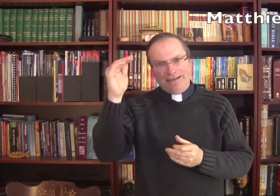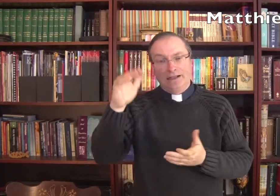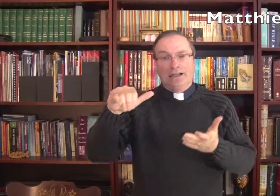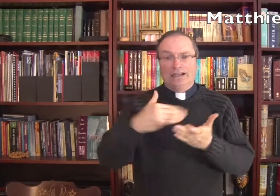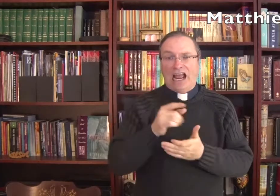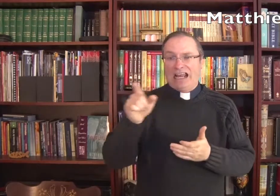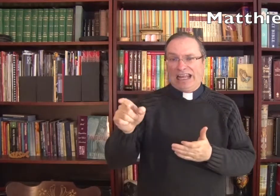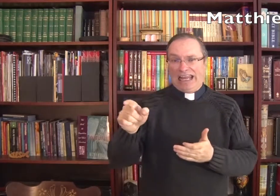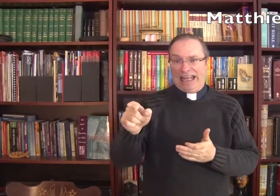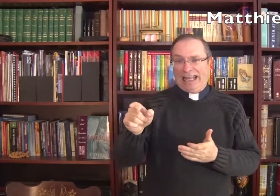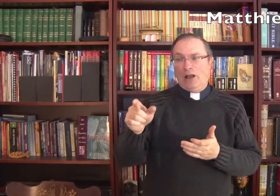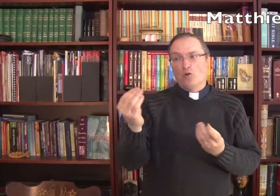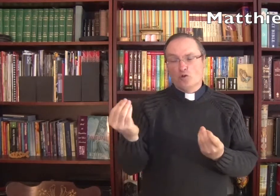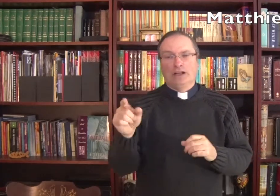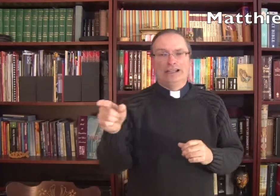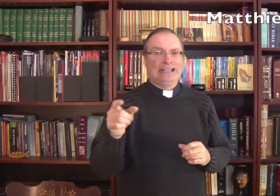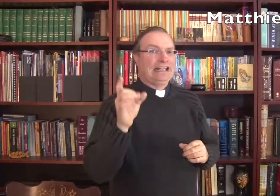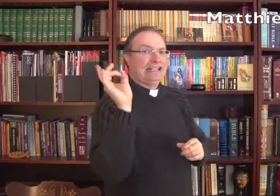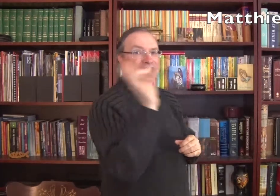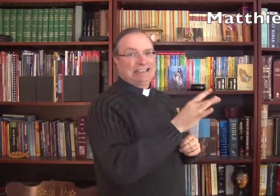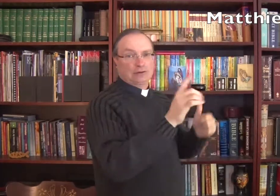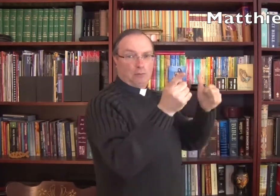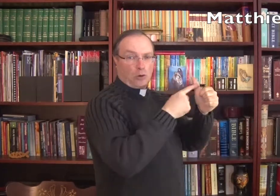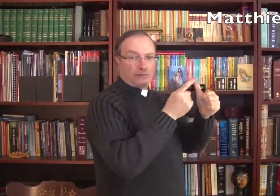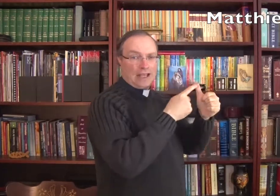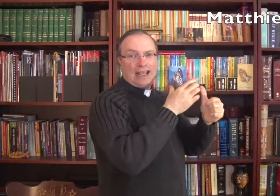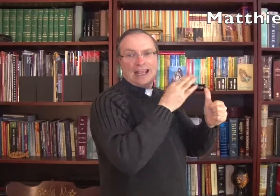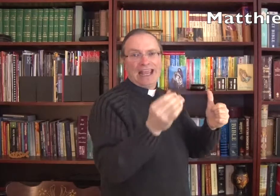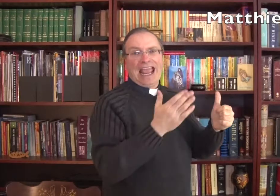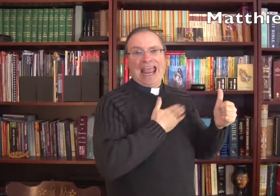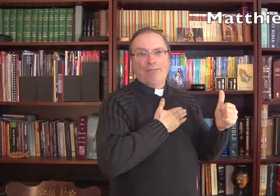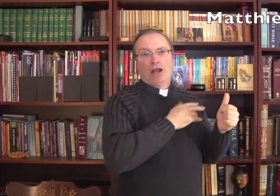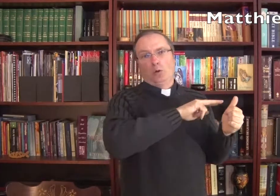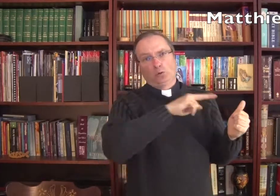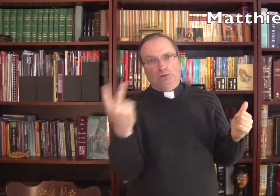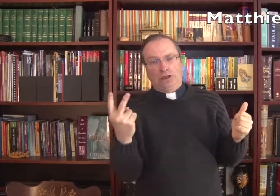car ou il détestera le premier et aimera le second,